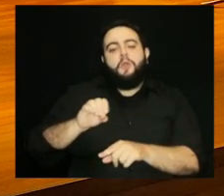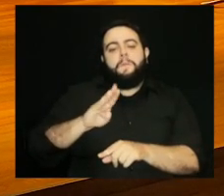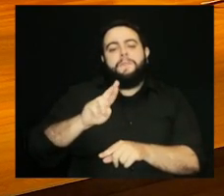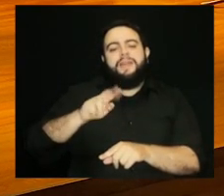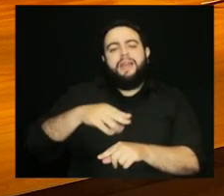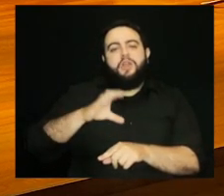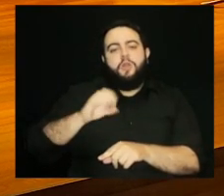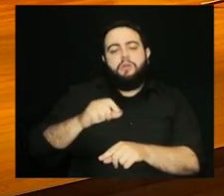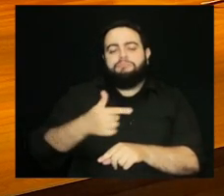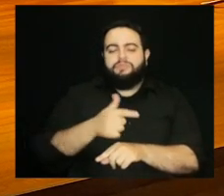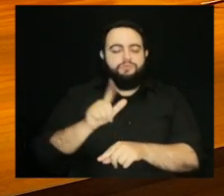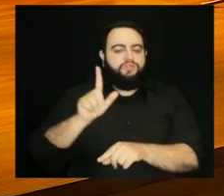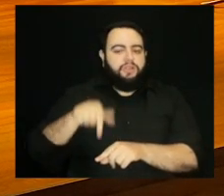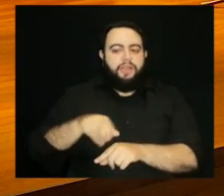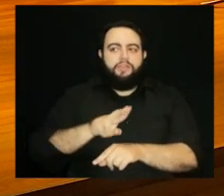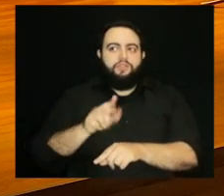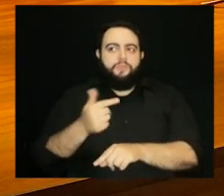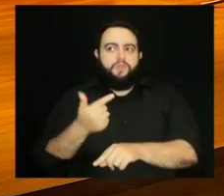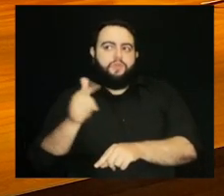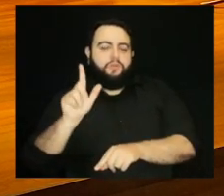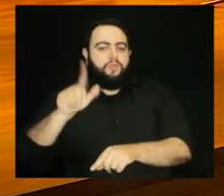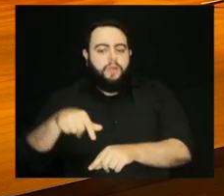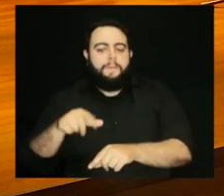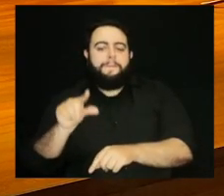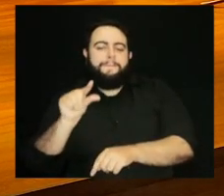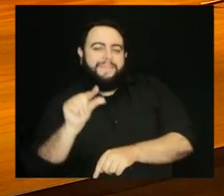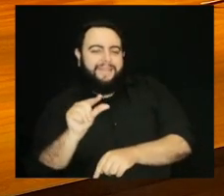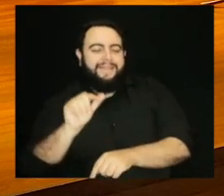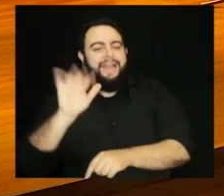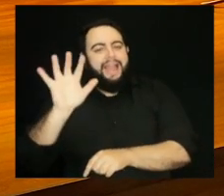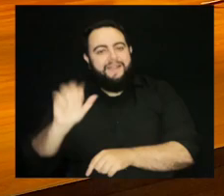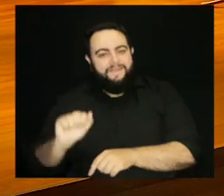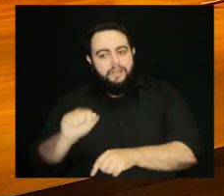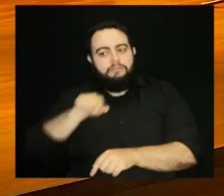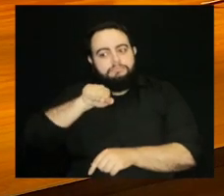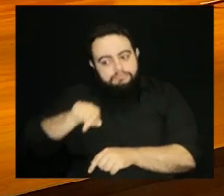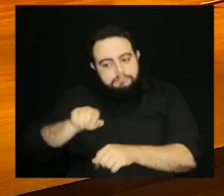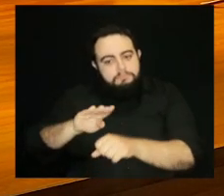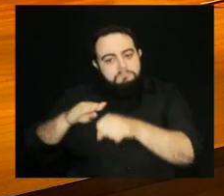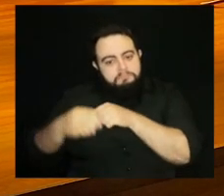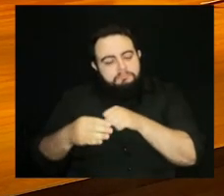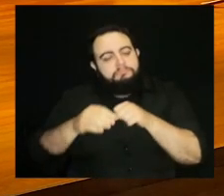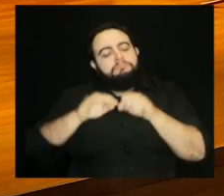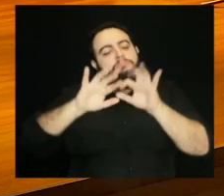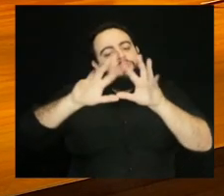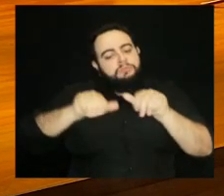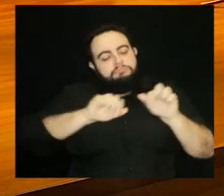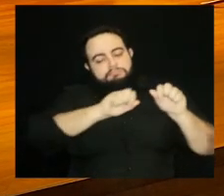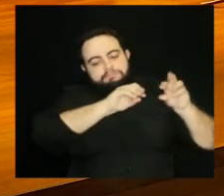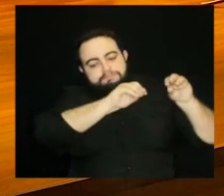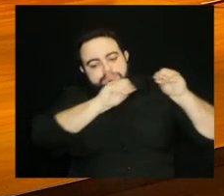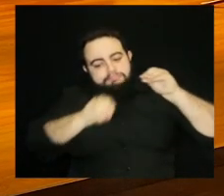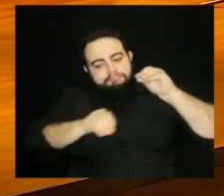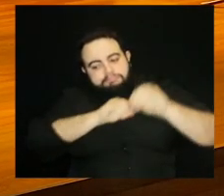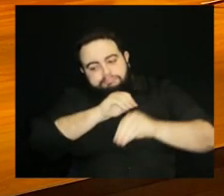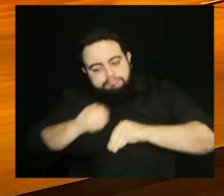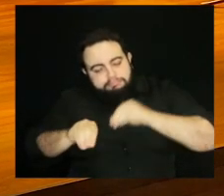pequena África ou colônia africana. Foi para ali que foram a grande parte da população negra